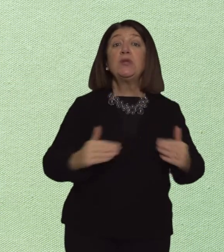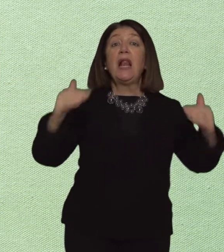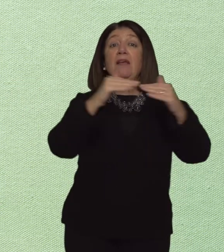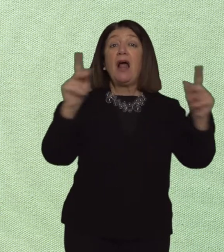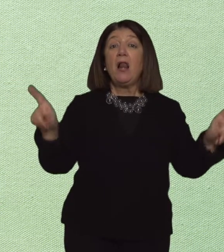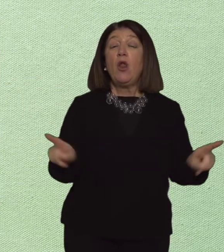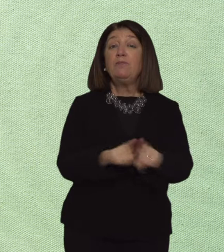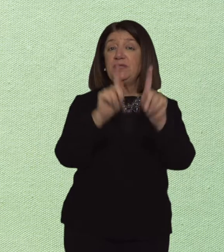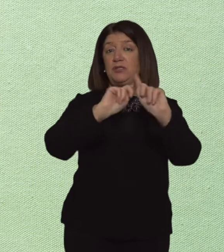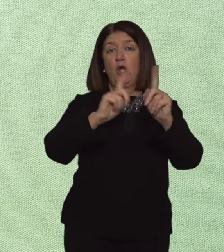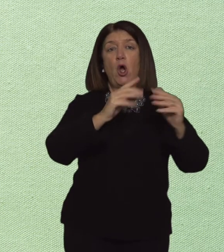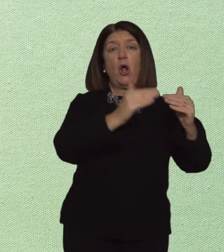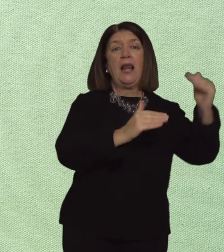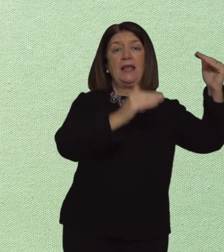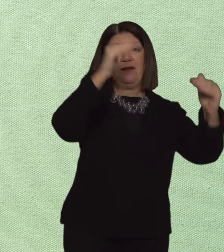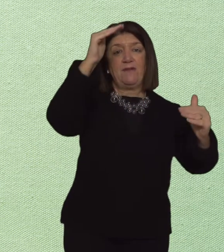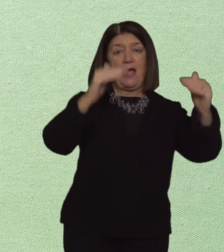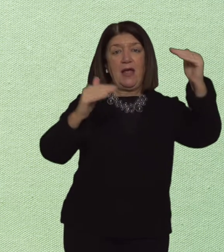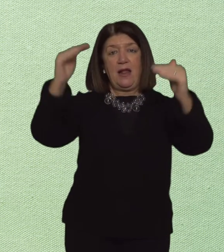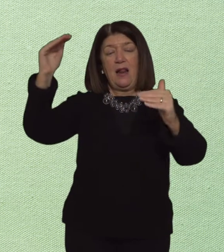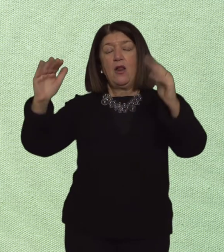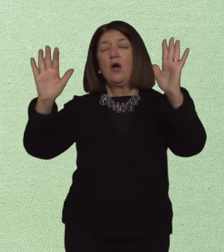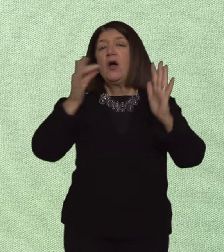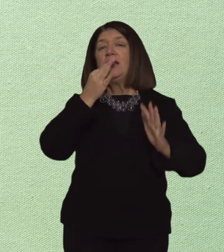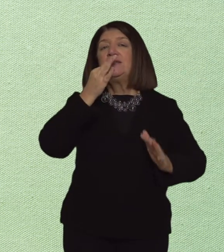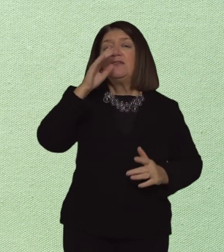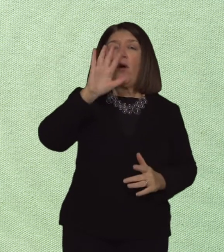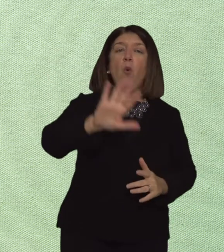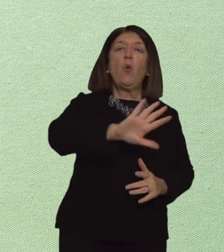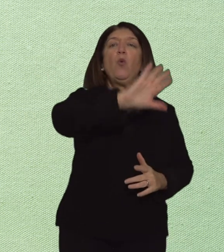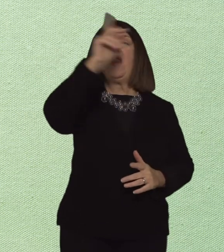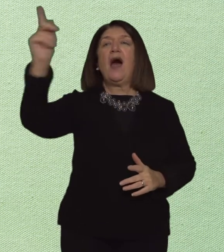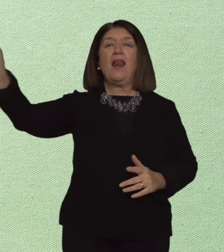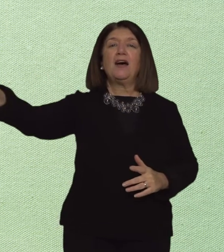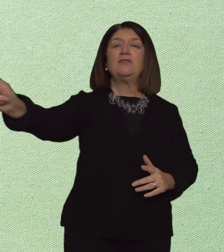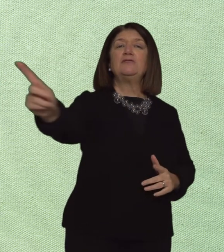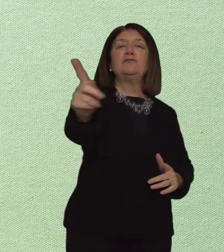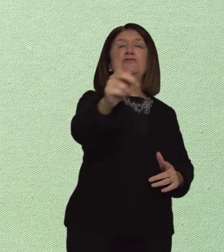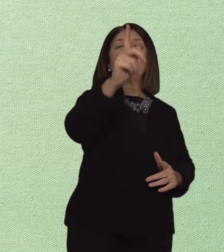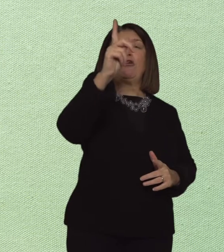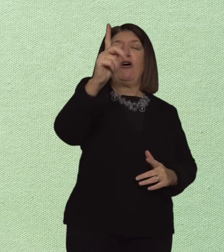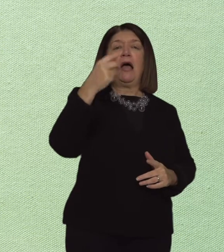maniera superficiale, ovvero soltanto attraverso un livello identitario per esempio, è dunque